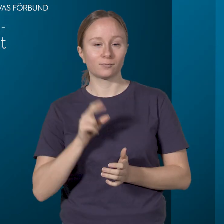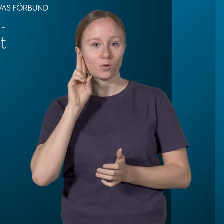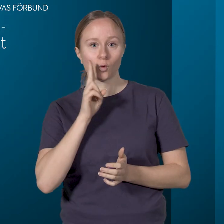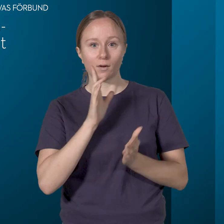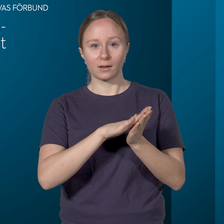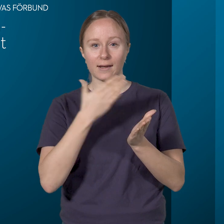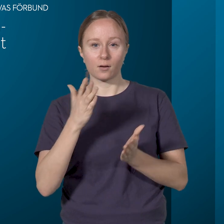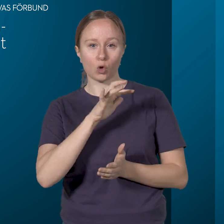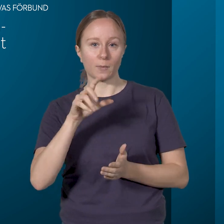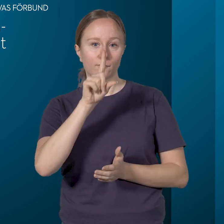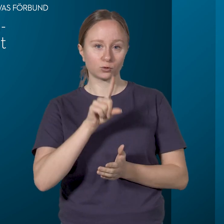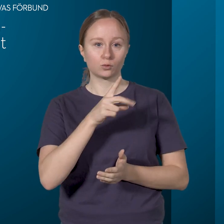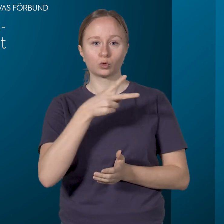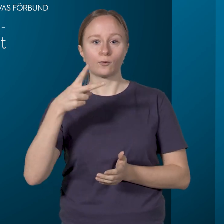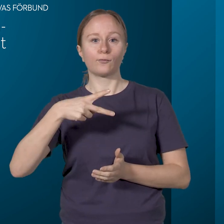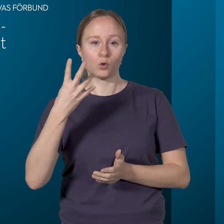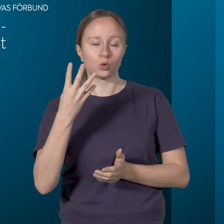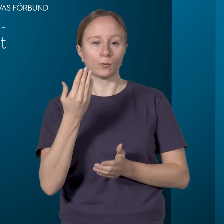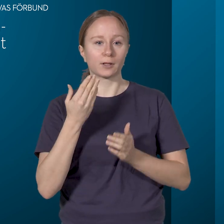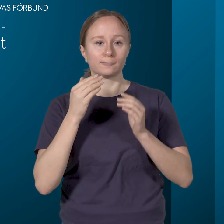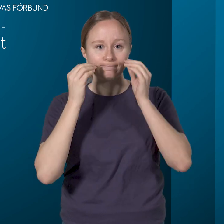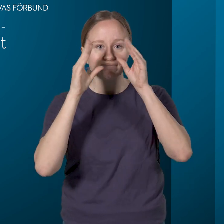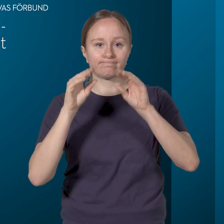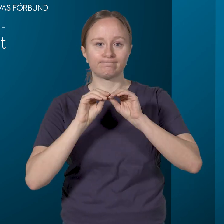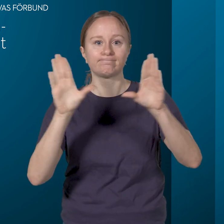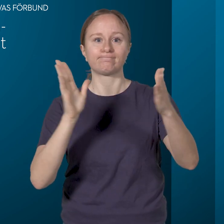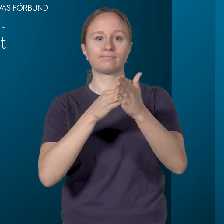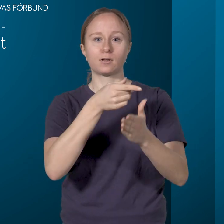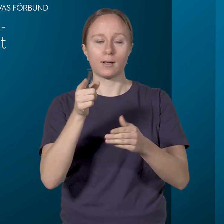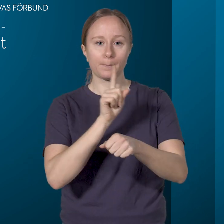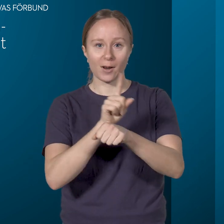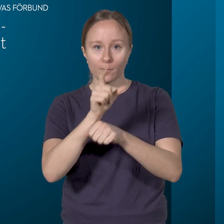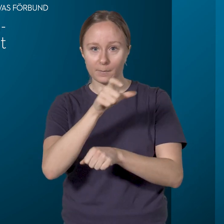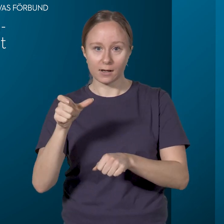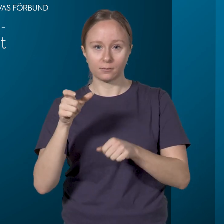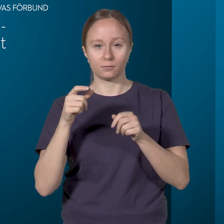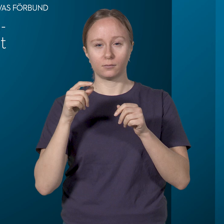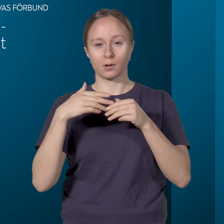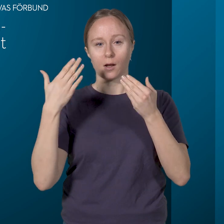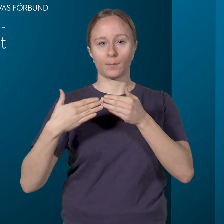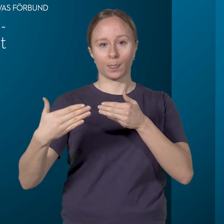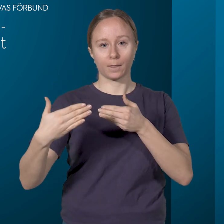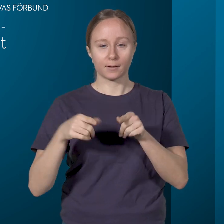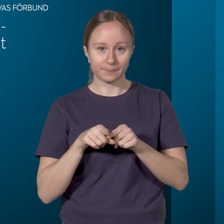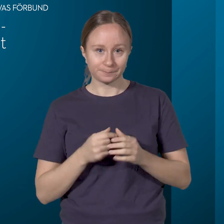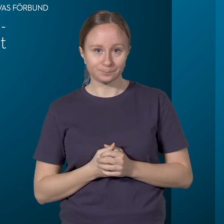Dövas tidskrift 1/2024 kommer att nå prenumeranterna inom de närmaste dagarna.